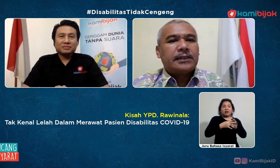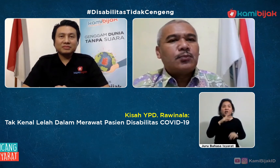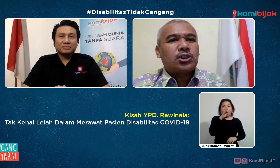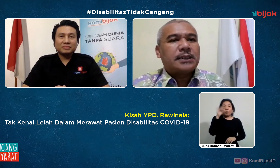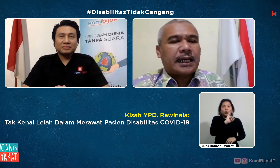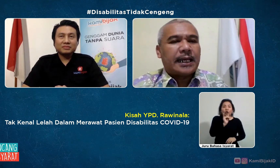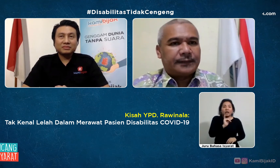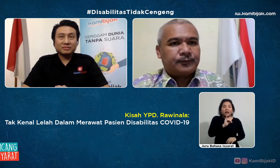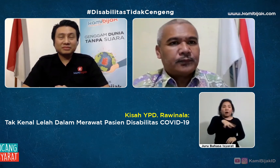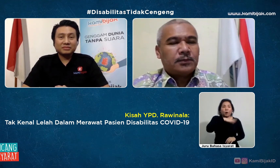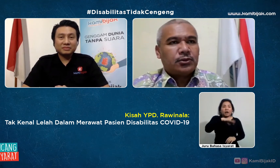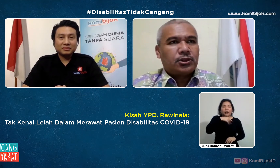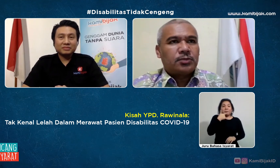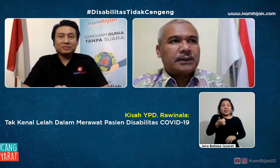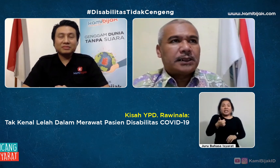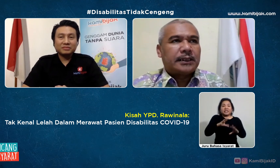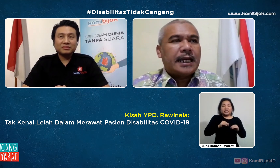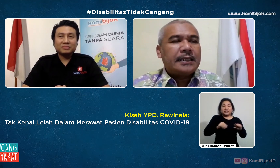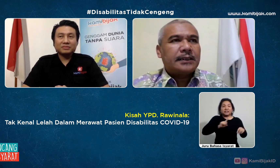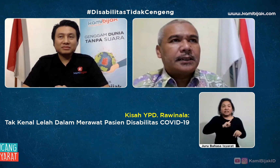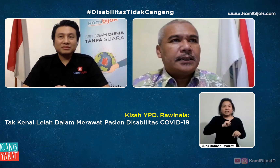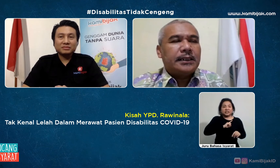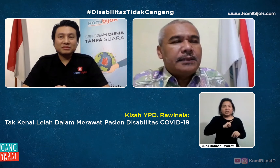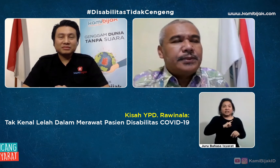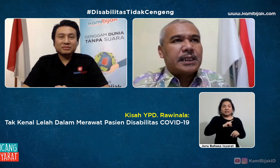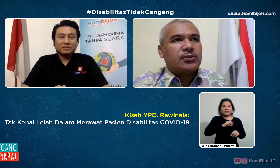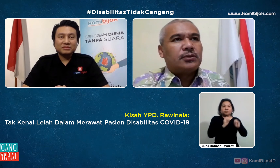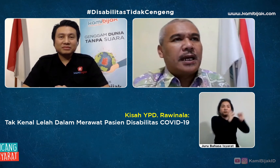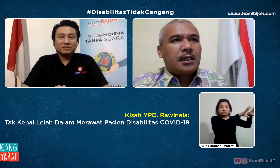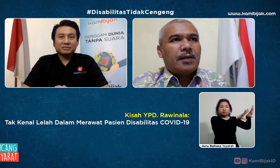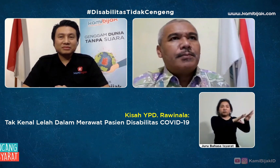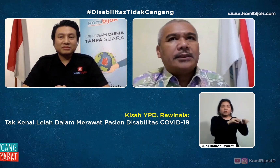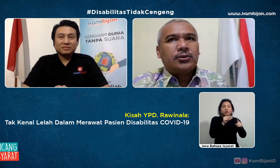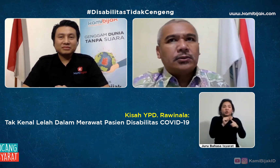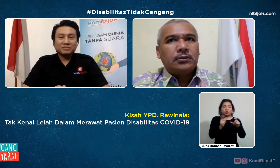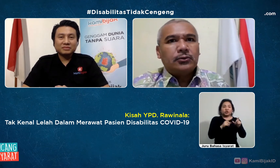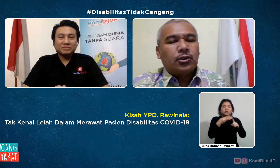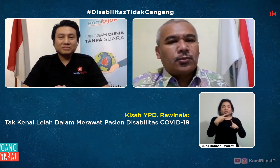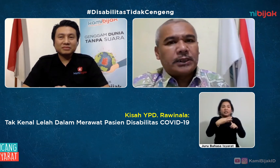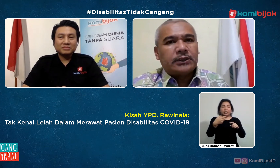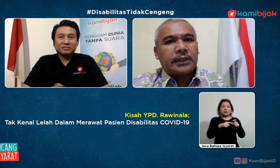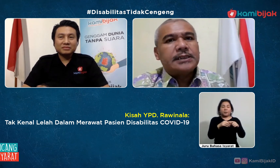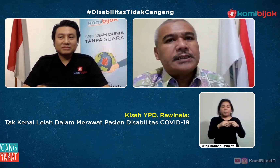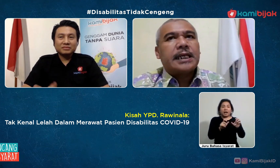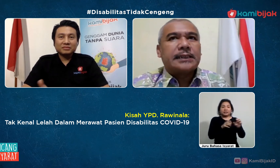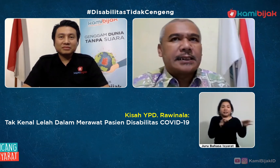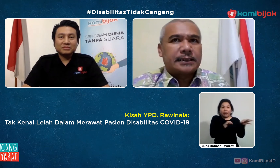dengan Puskesmas terdekat terdekat ini bisa juga membantu untuk monitoring kesehatan